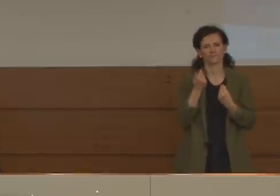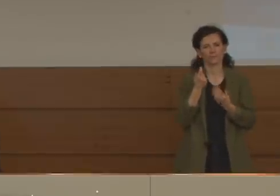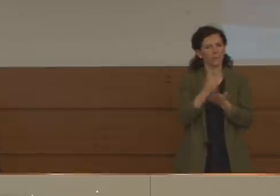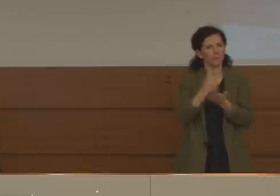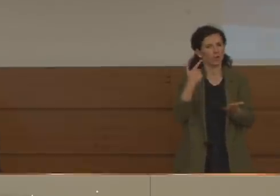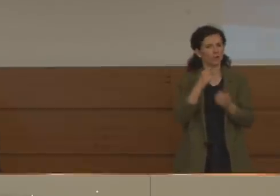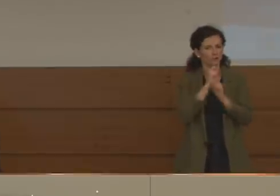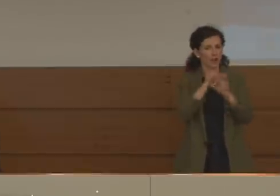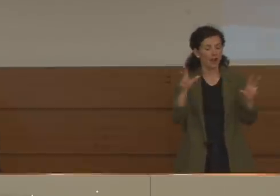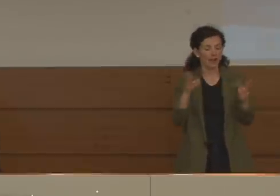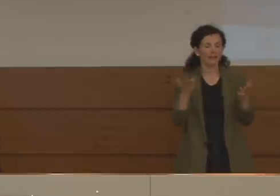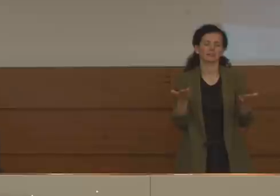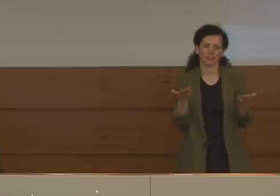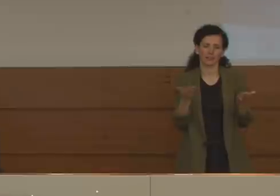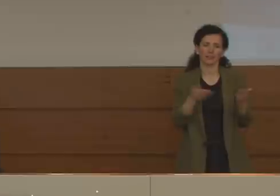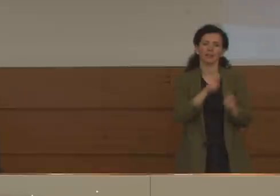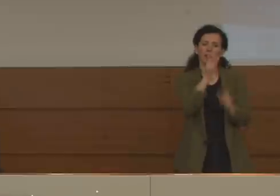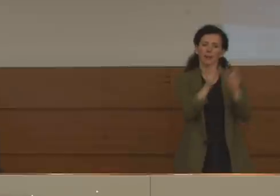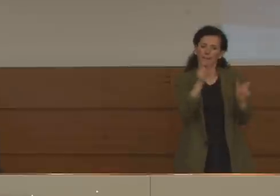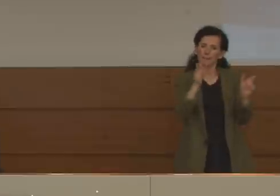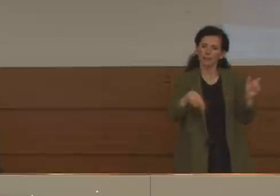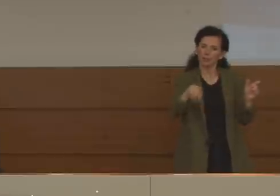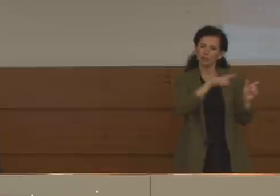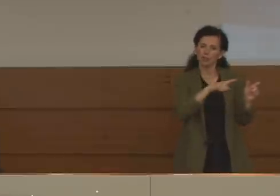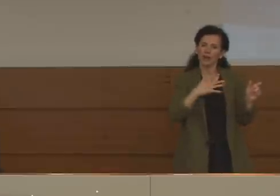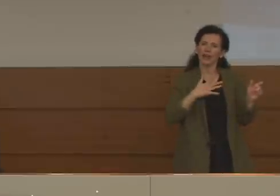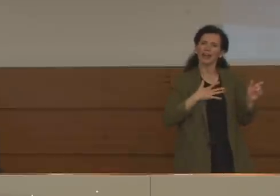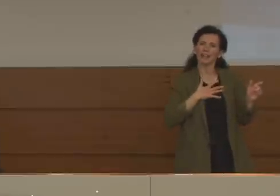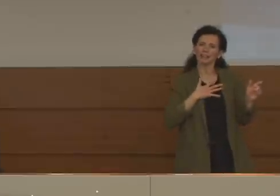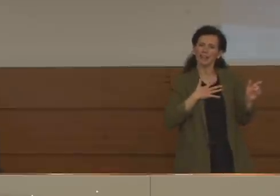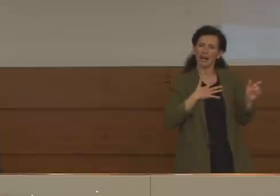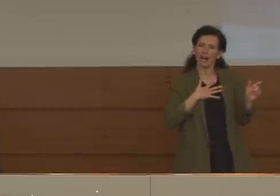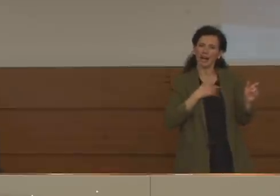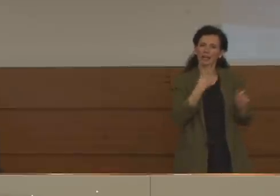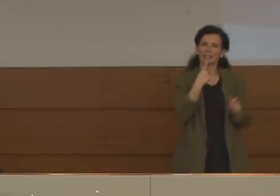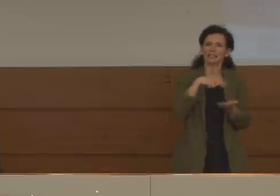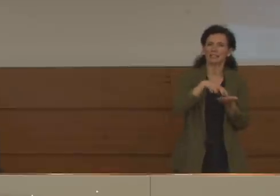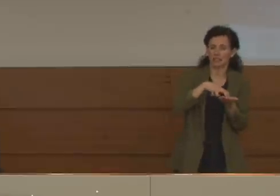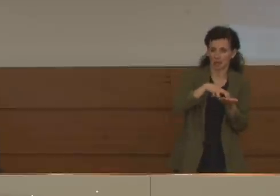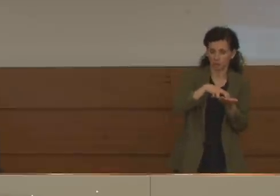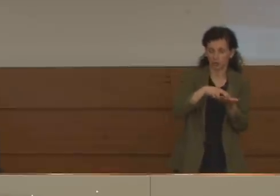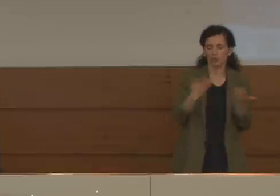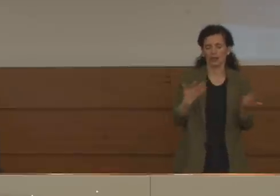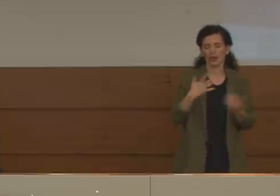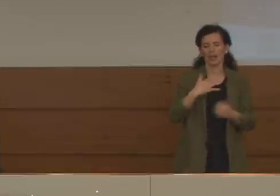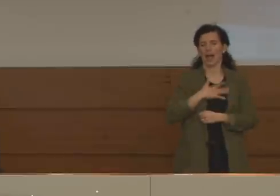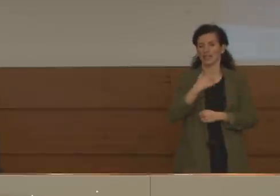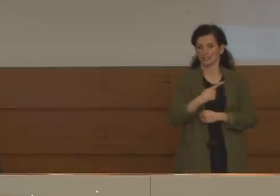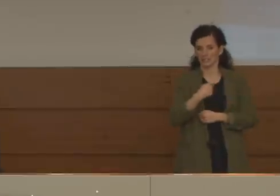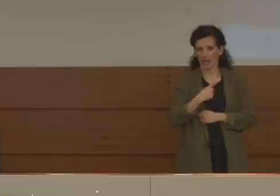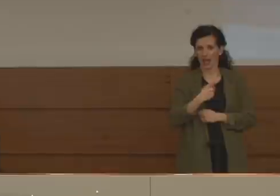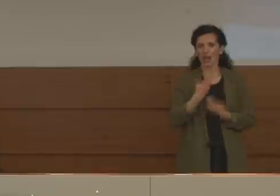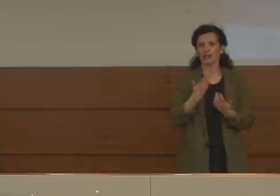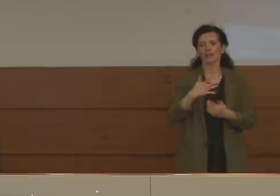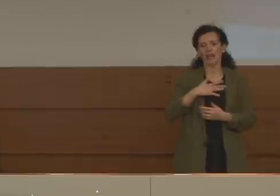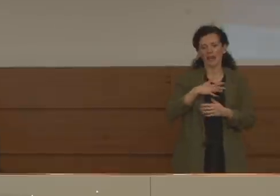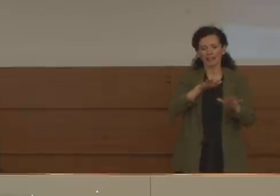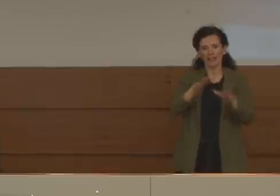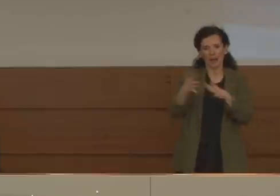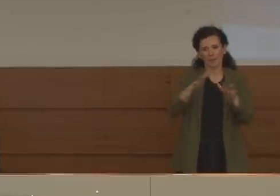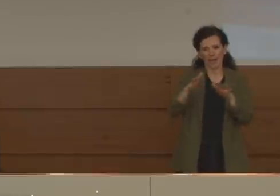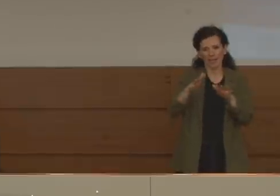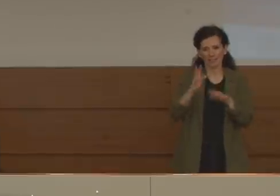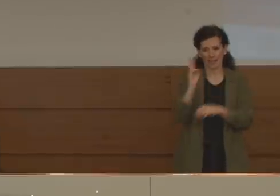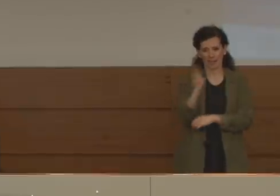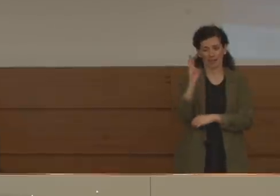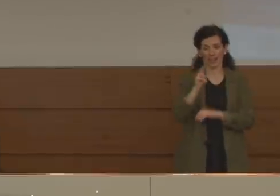Continuano a essere quelle degli anziani. L'età media dei deceduti è di 79 anni e